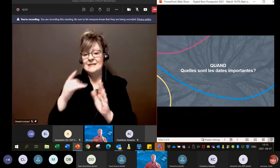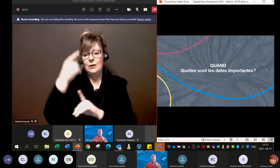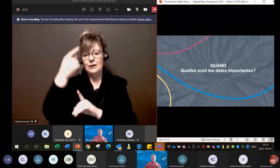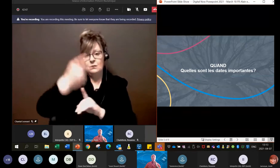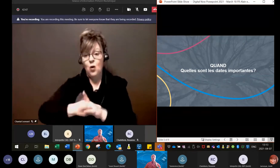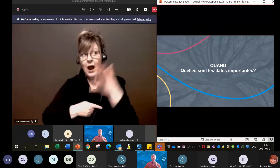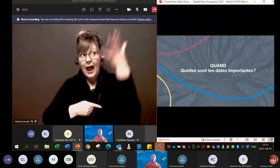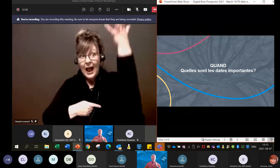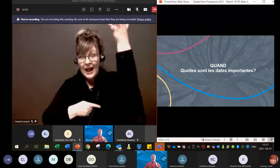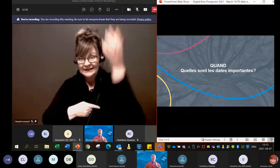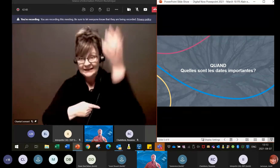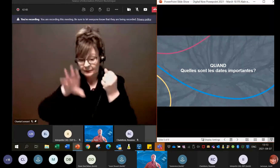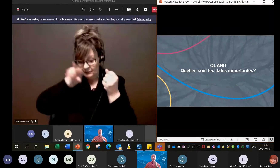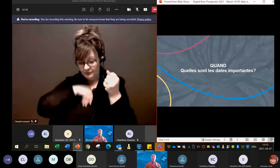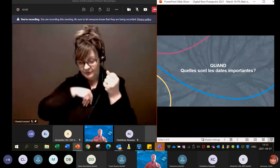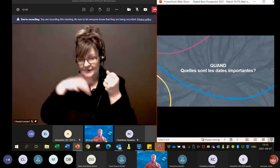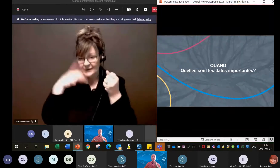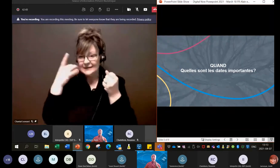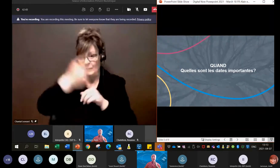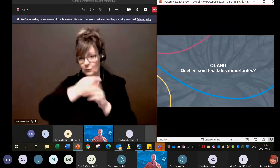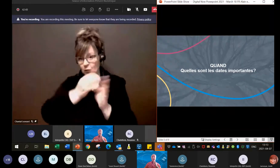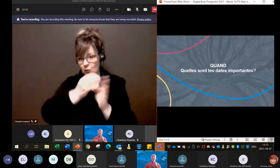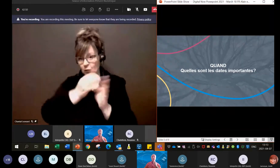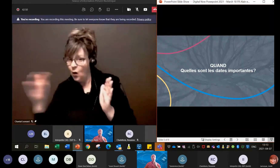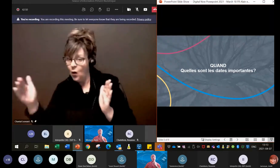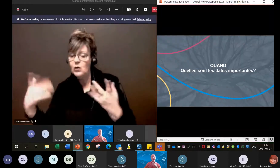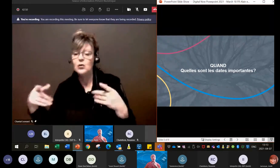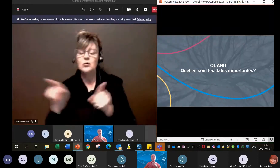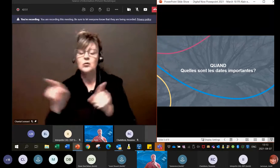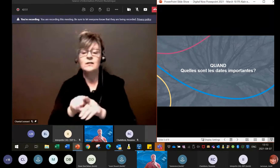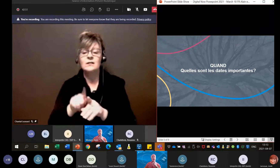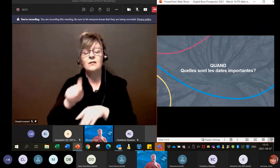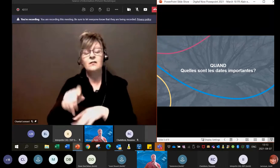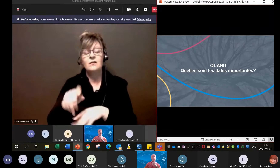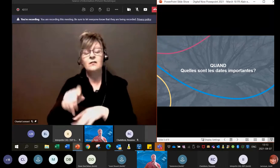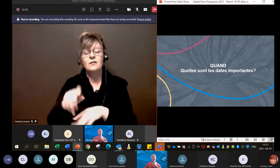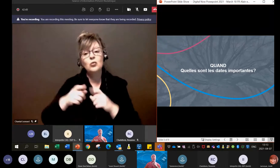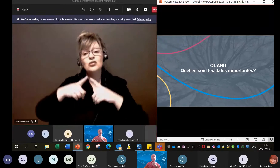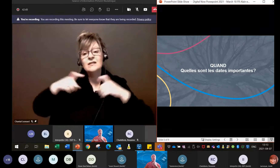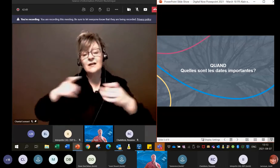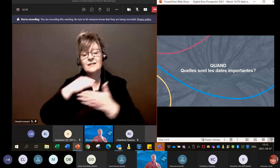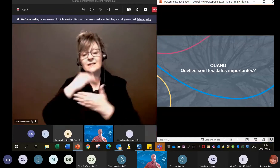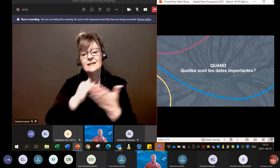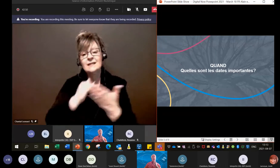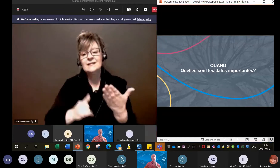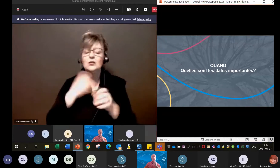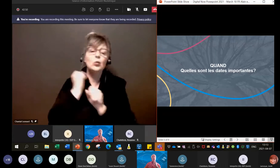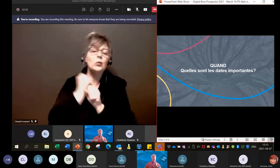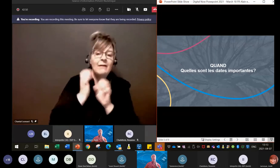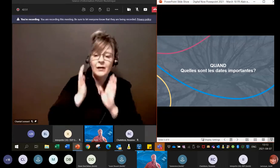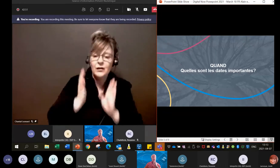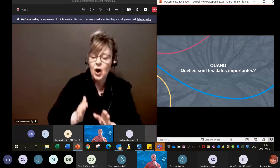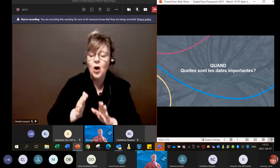puis le projet doit embaucher divers artistes ou travailleurs du domaine artistique